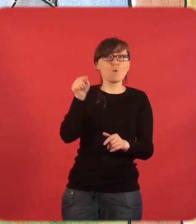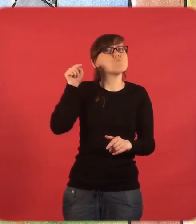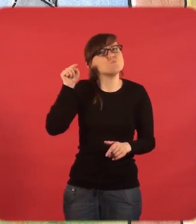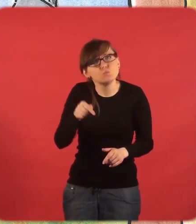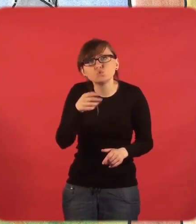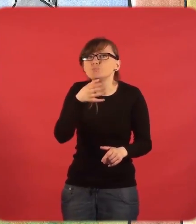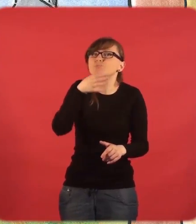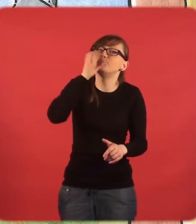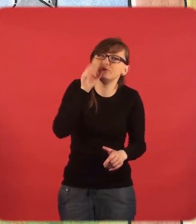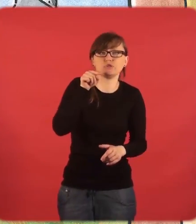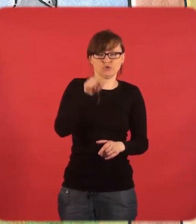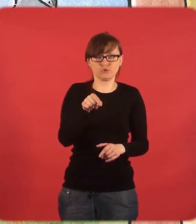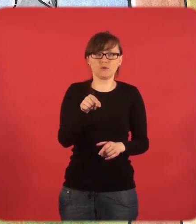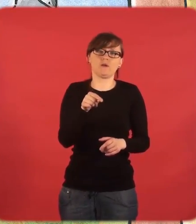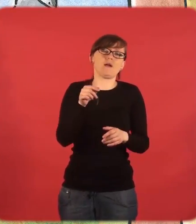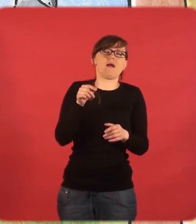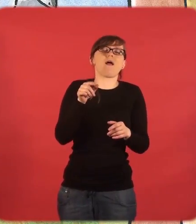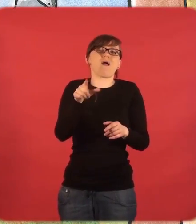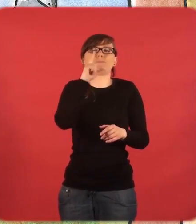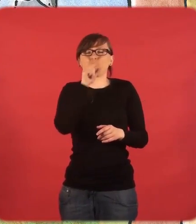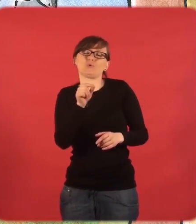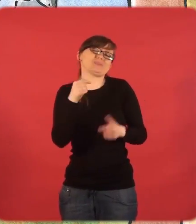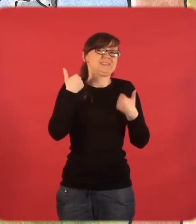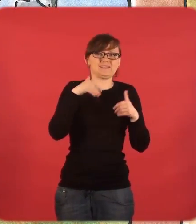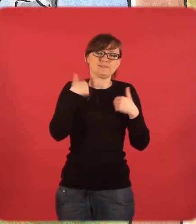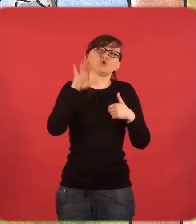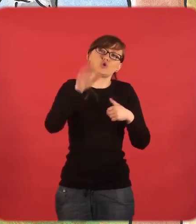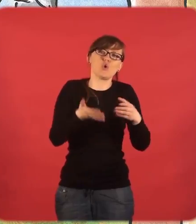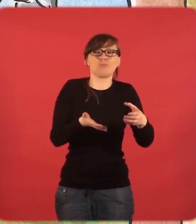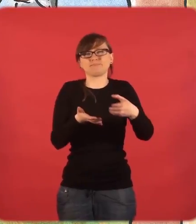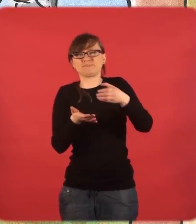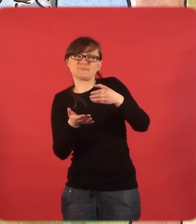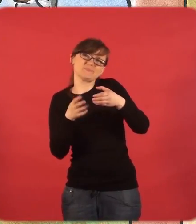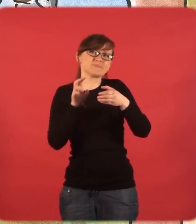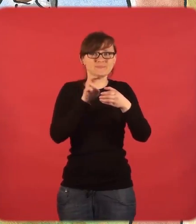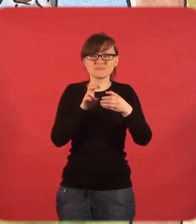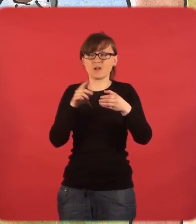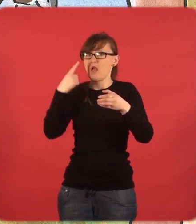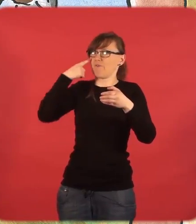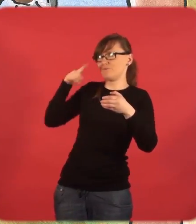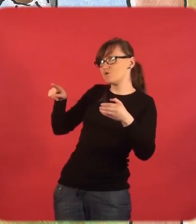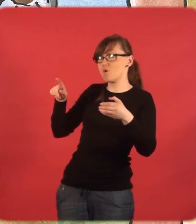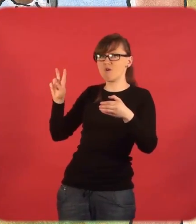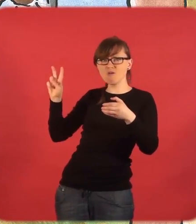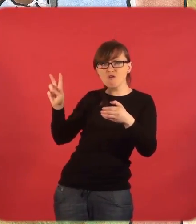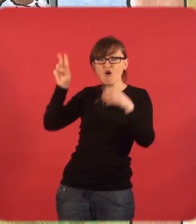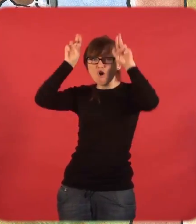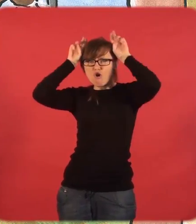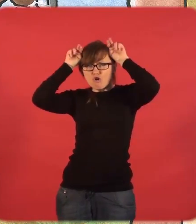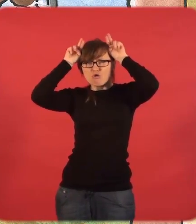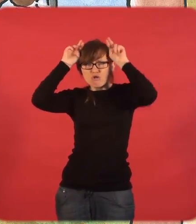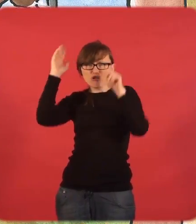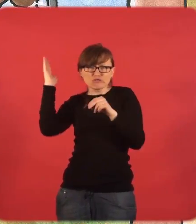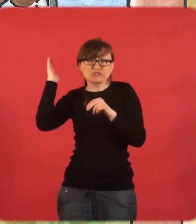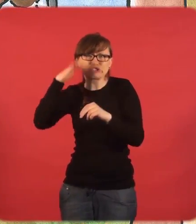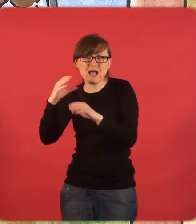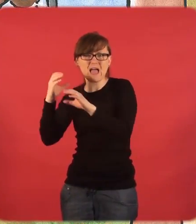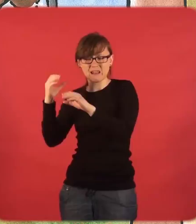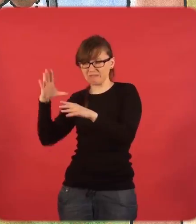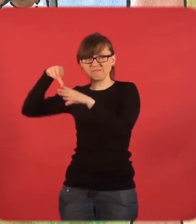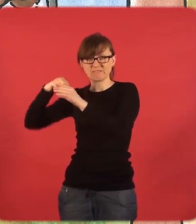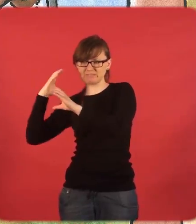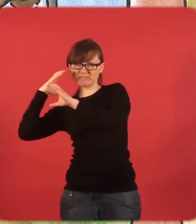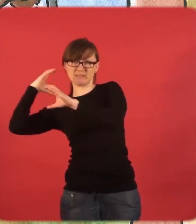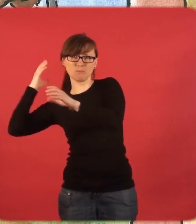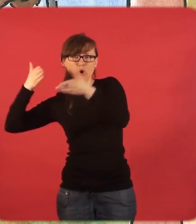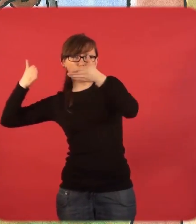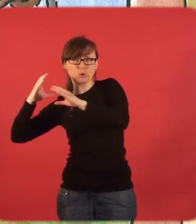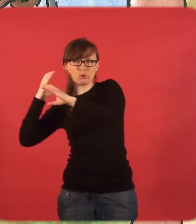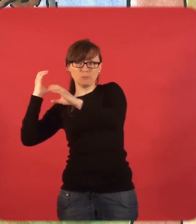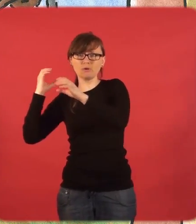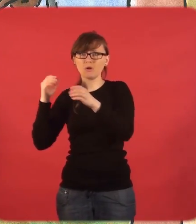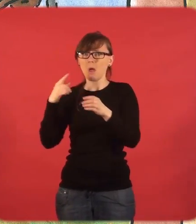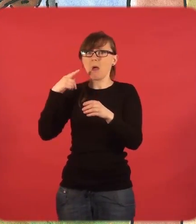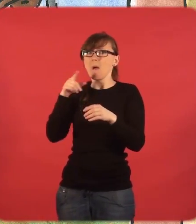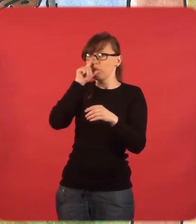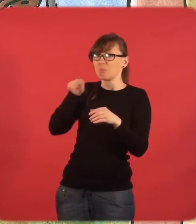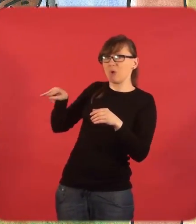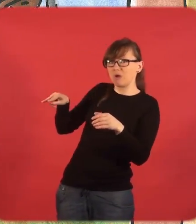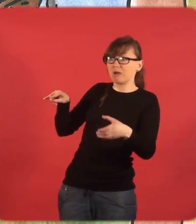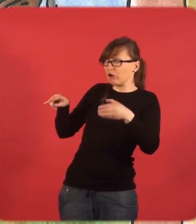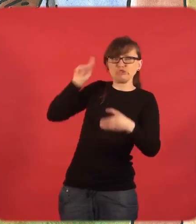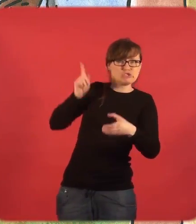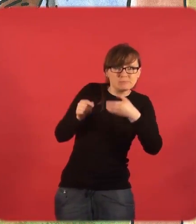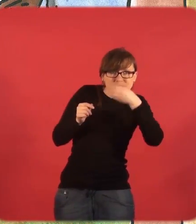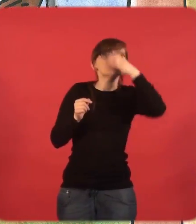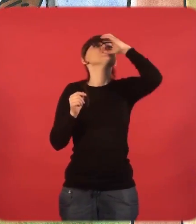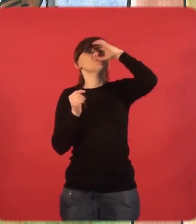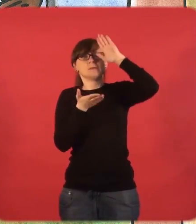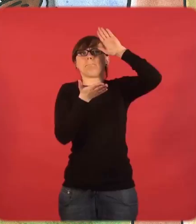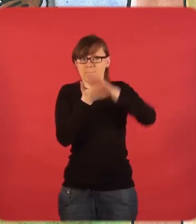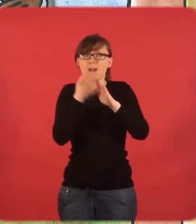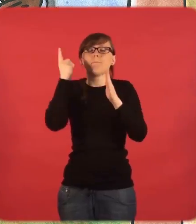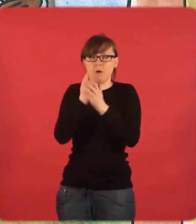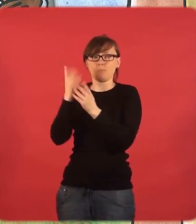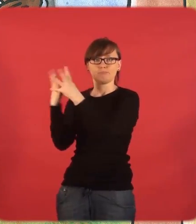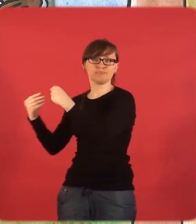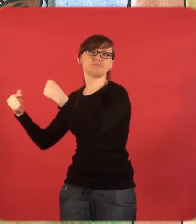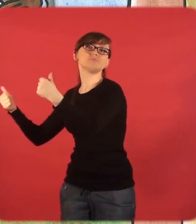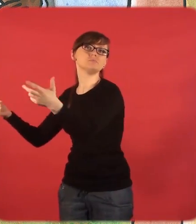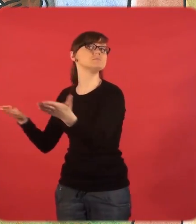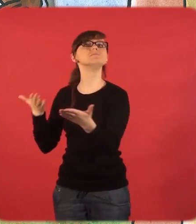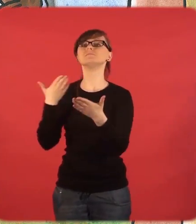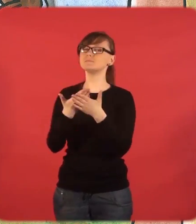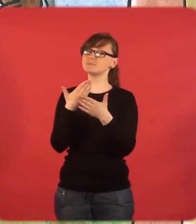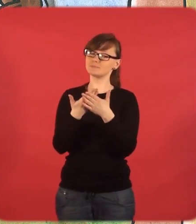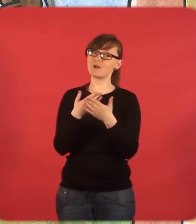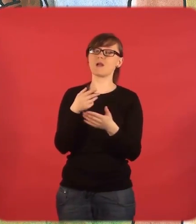Wypił dopiero, gdy wystraszył się czarnych królików, które przyszły z czarną trumną i chciały zabrać Pinokia.